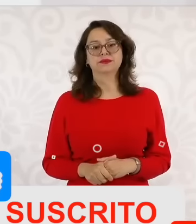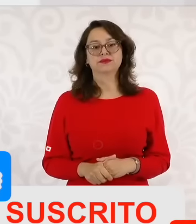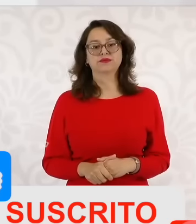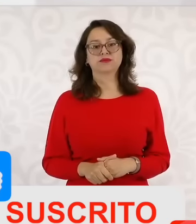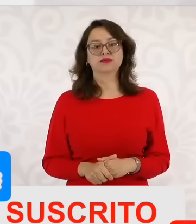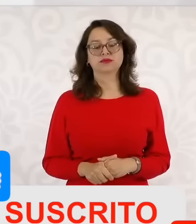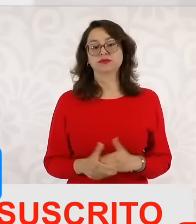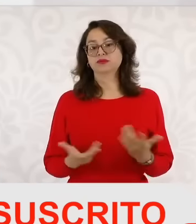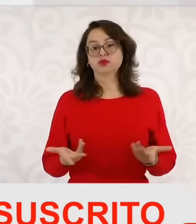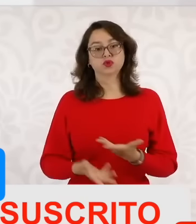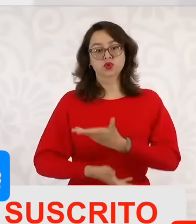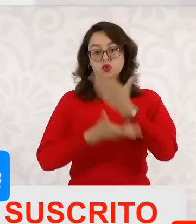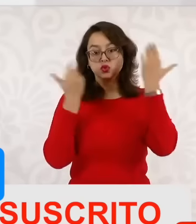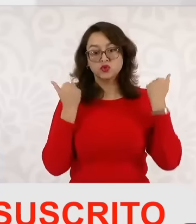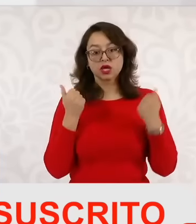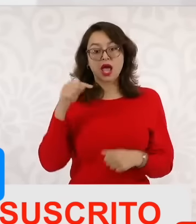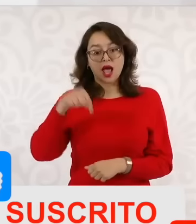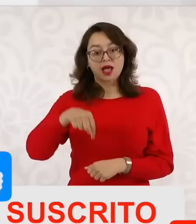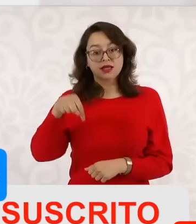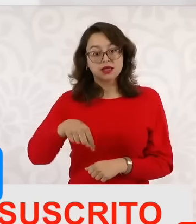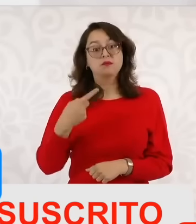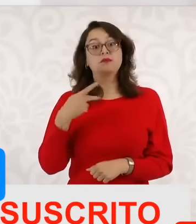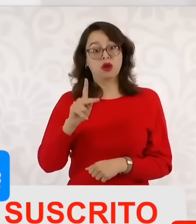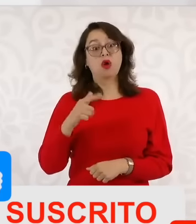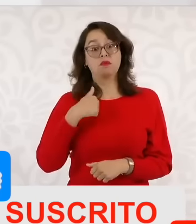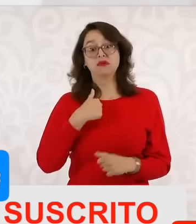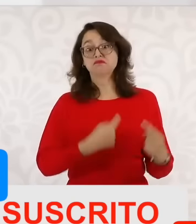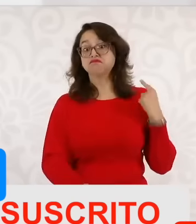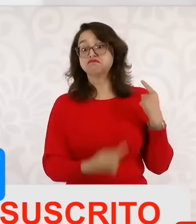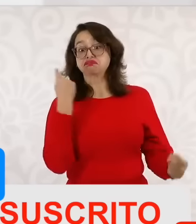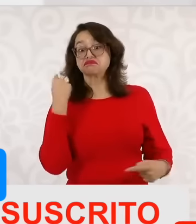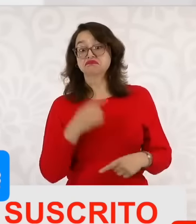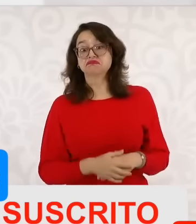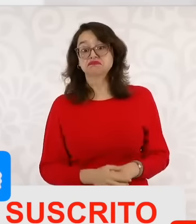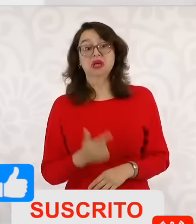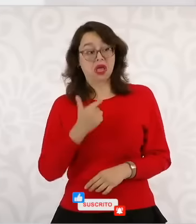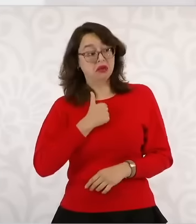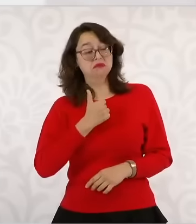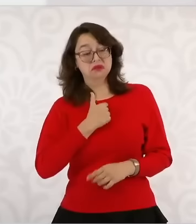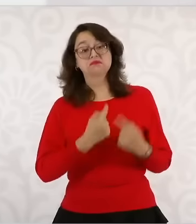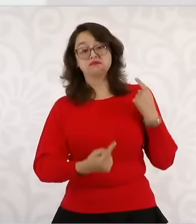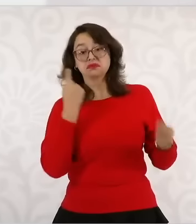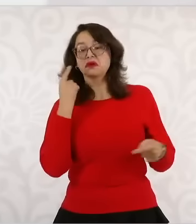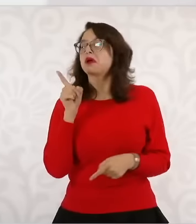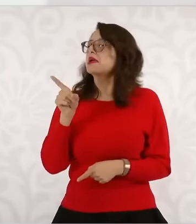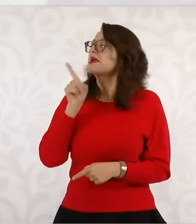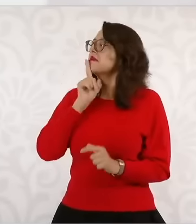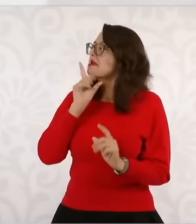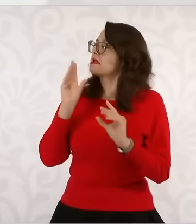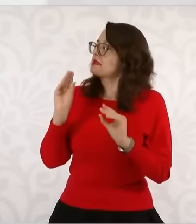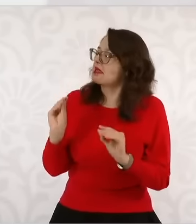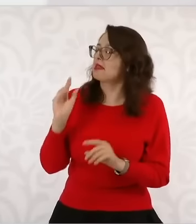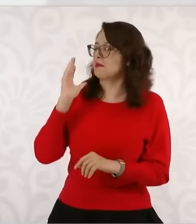aquí de las compañeras que están, pero a mí sí me lo dijeron. Afortunadamente no mi familia,